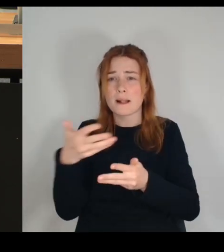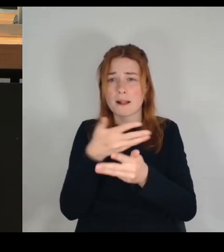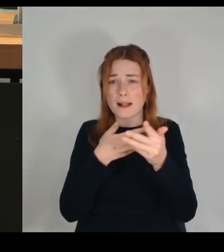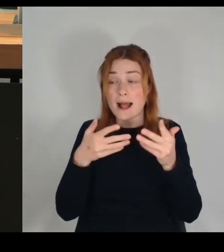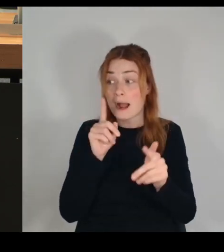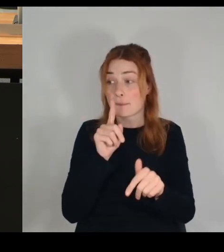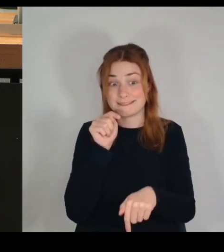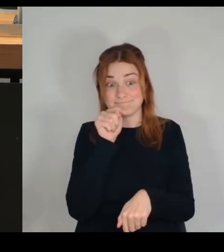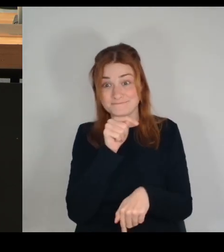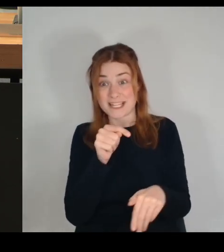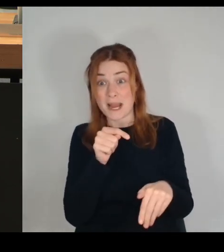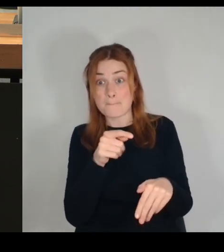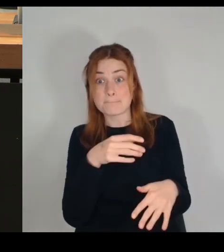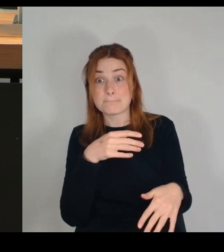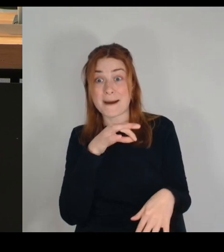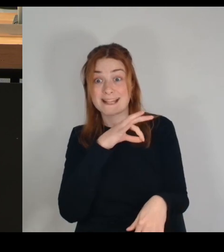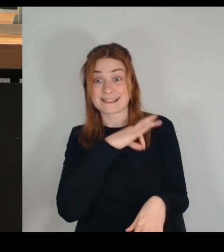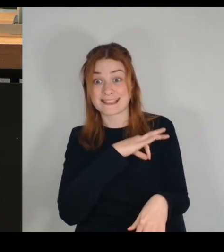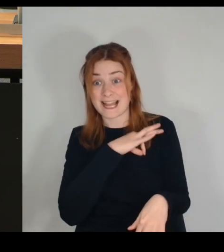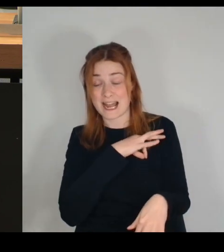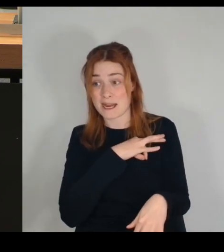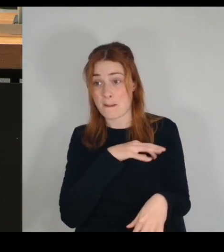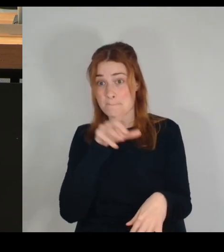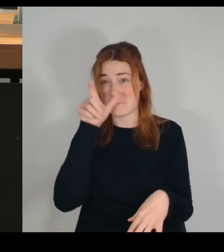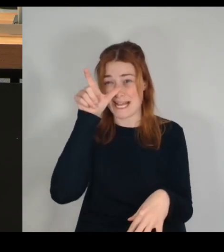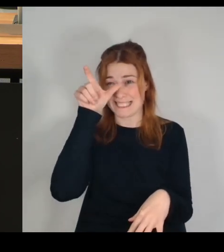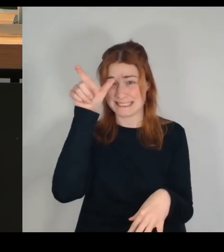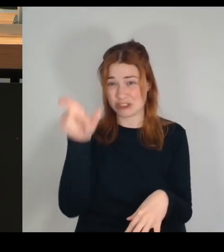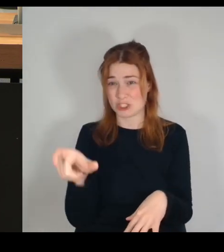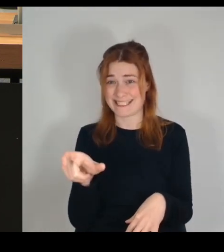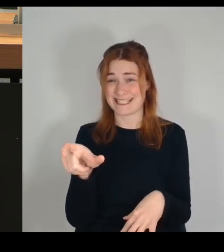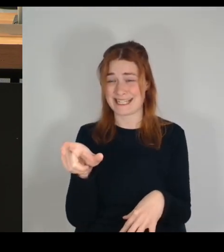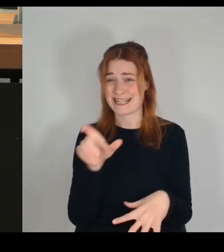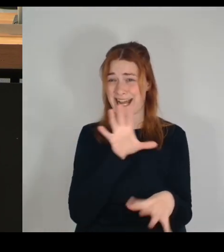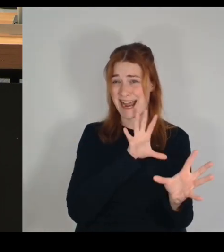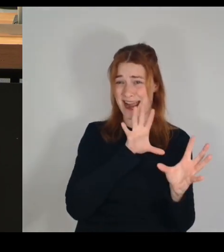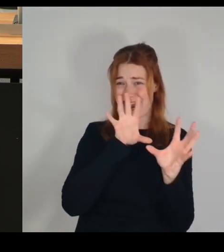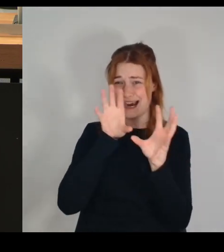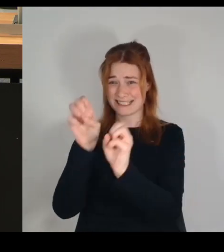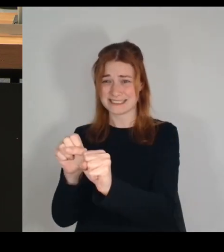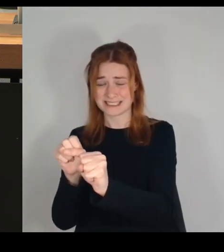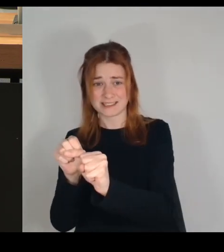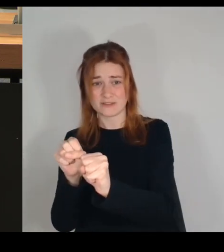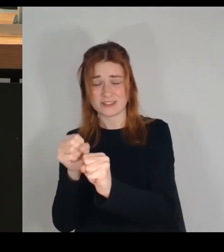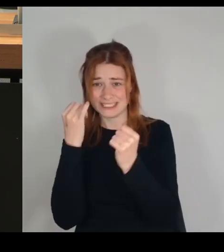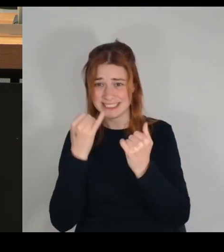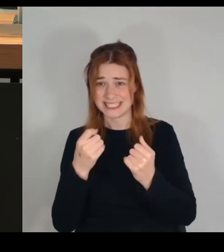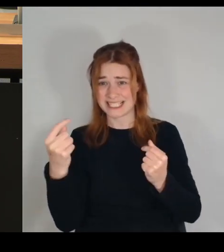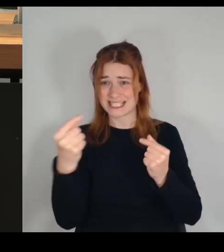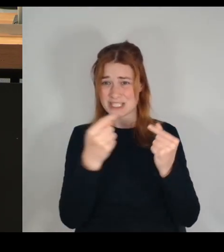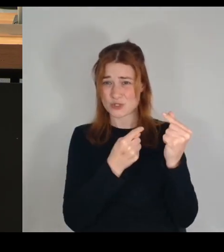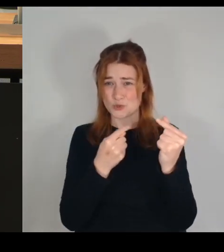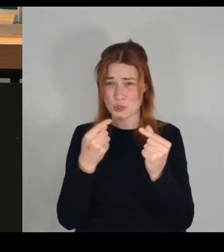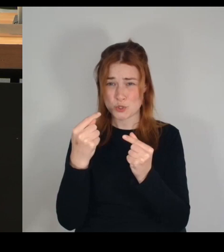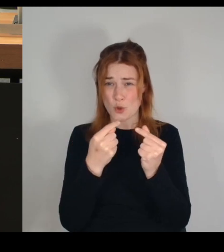eine Debatte ans Bein binden lassen. Zu dem Thema wie mit Menschen umgegangen wird.